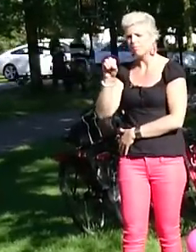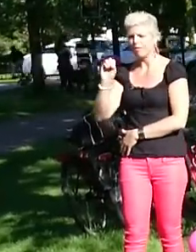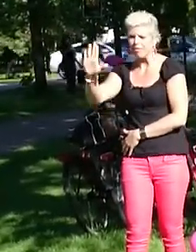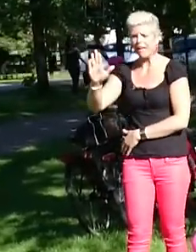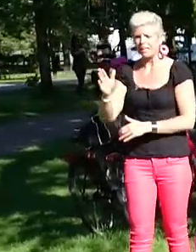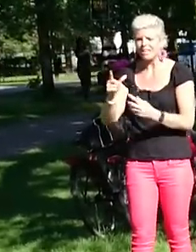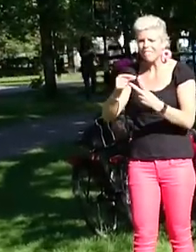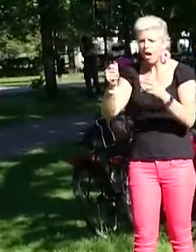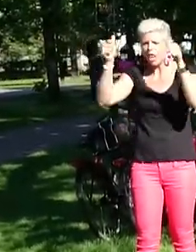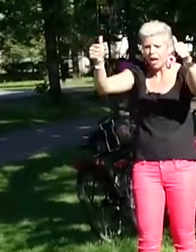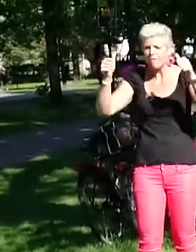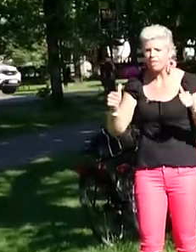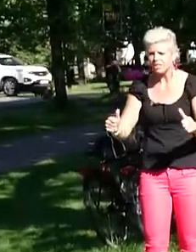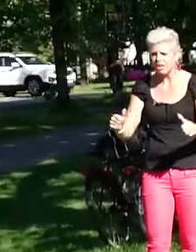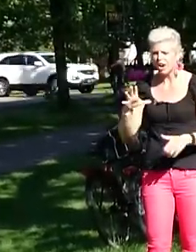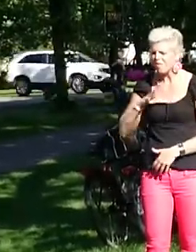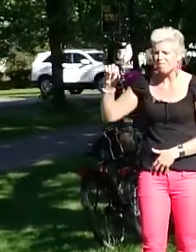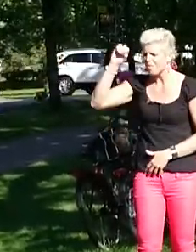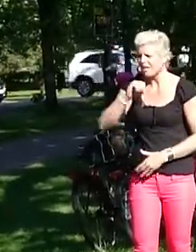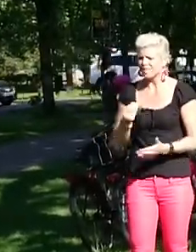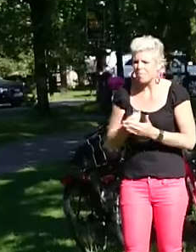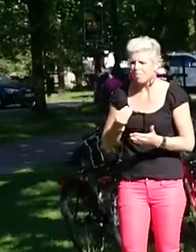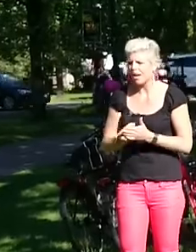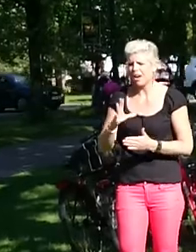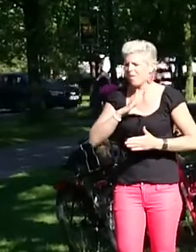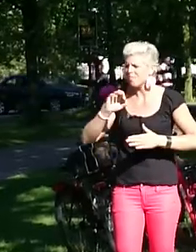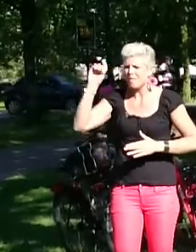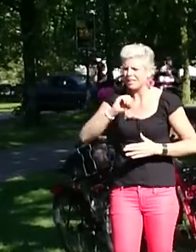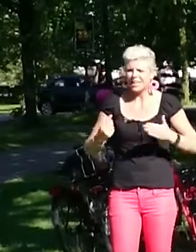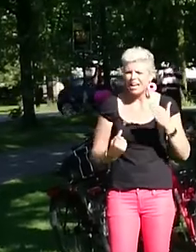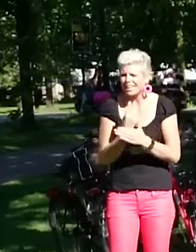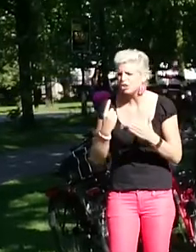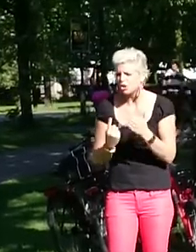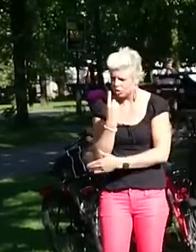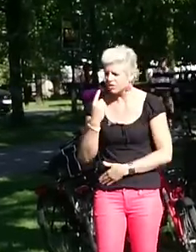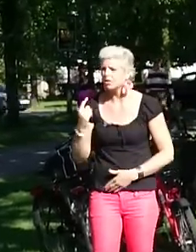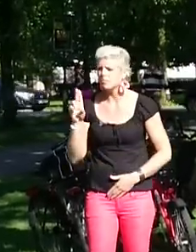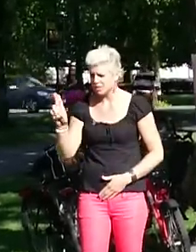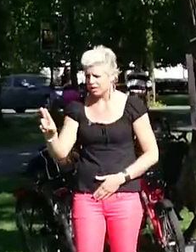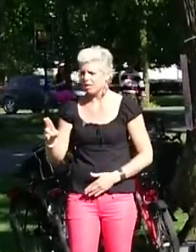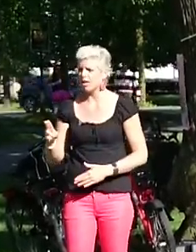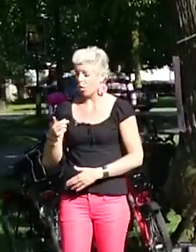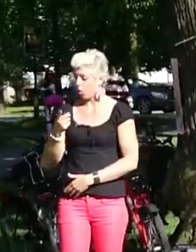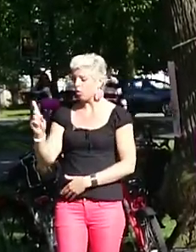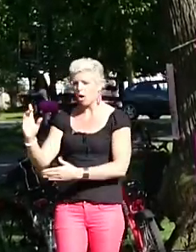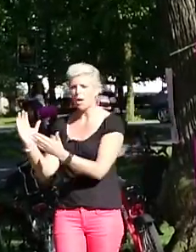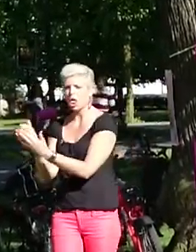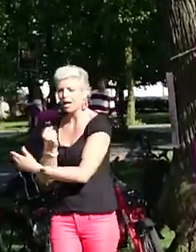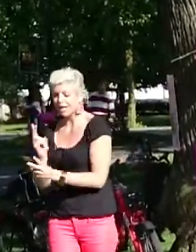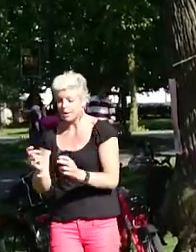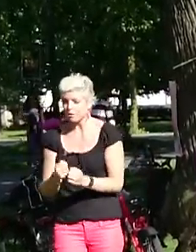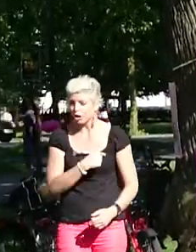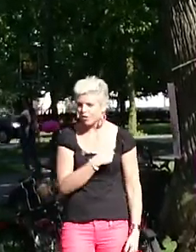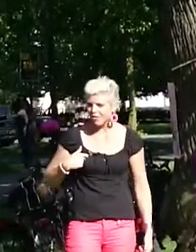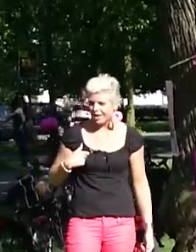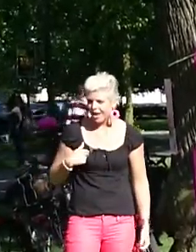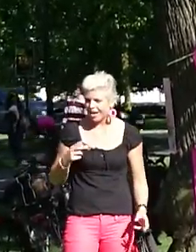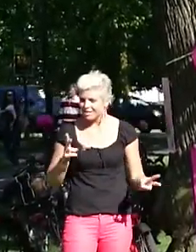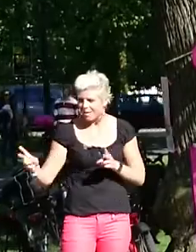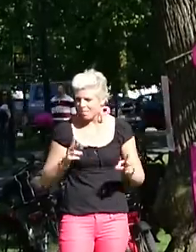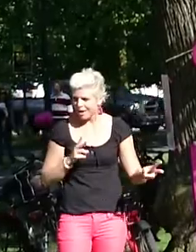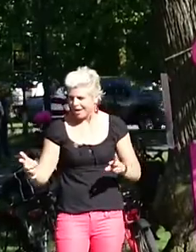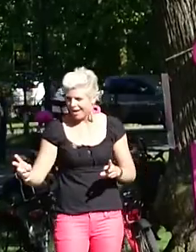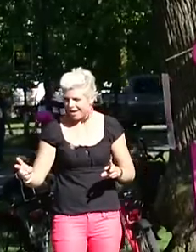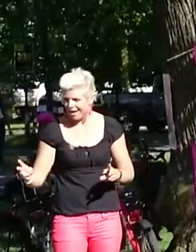Med alla sina miljoner. Med alla sina ekonomiska muskler så lyckas de med det vi lyckas med på ingenting.